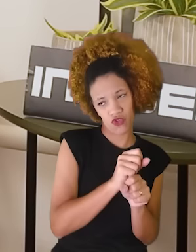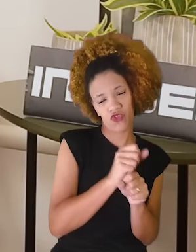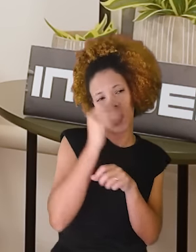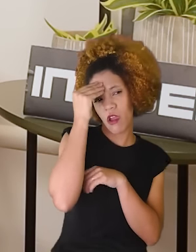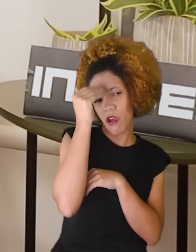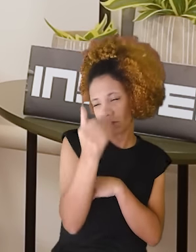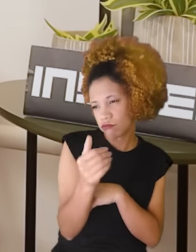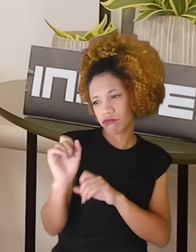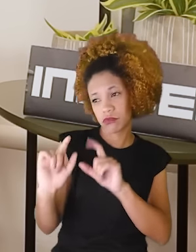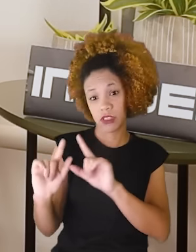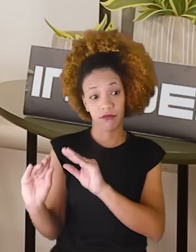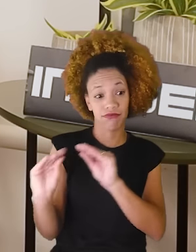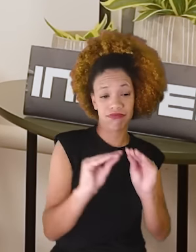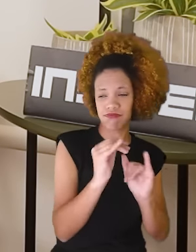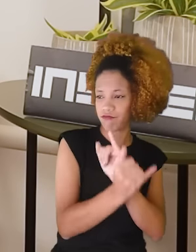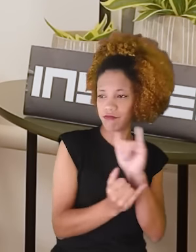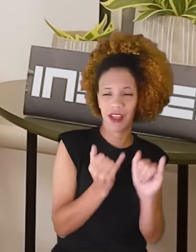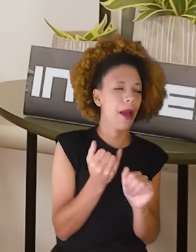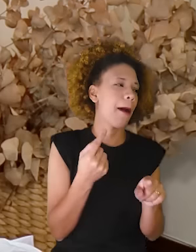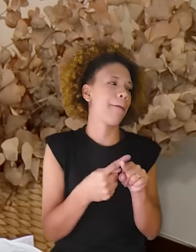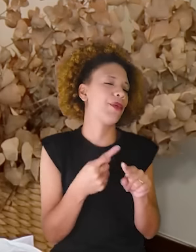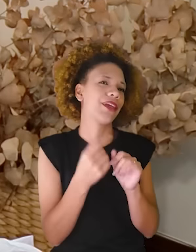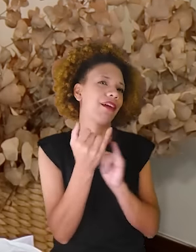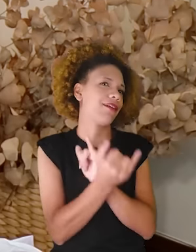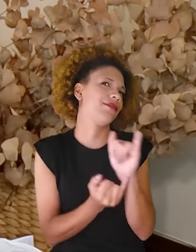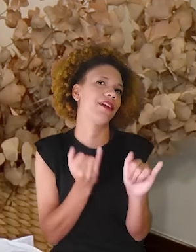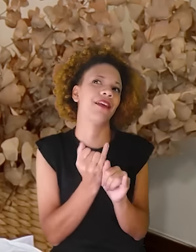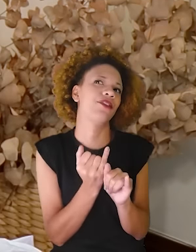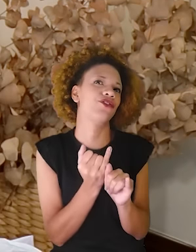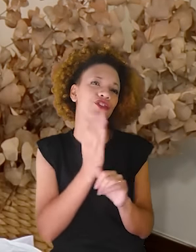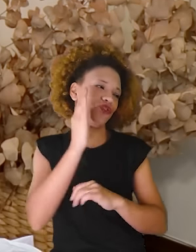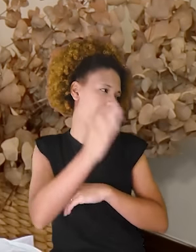quererem vir pra internet do que ao contrário é porque a internet ela é muito ela é muito direta